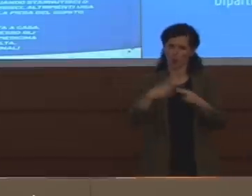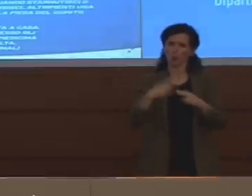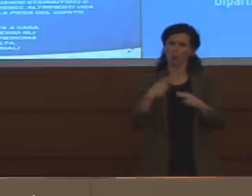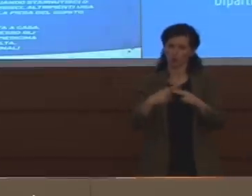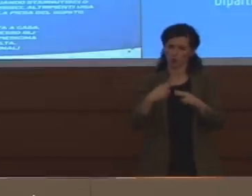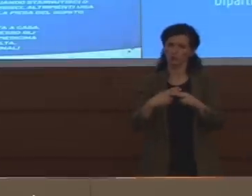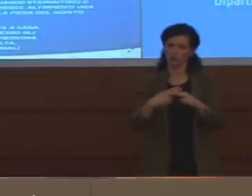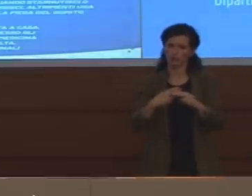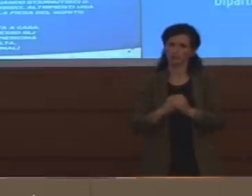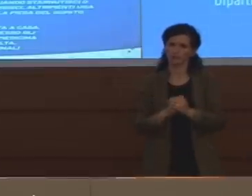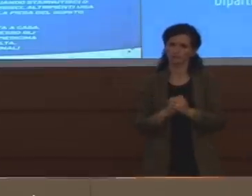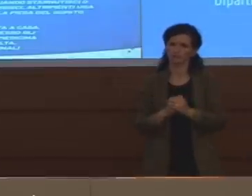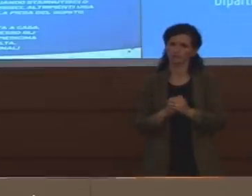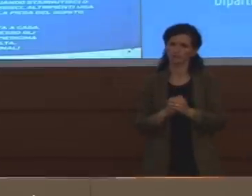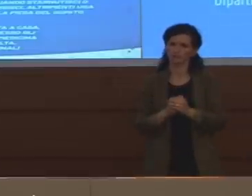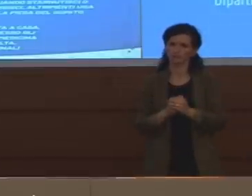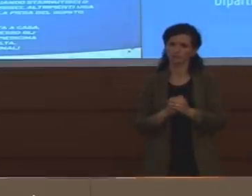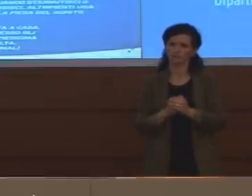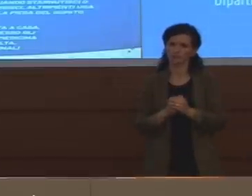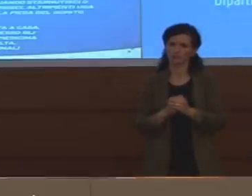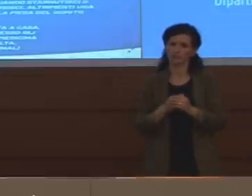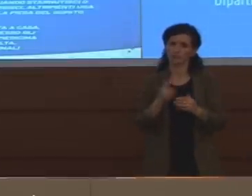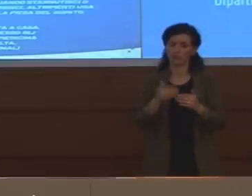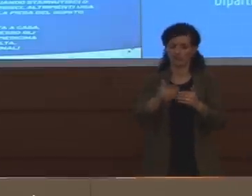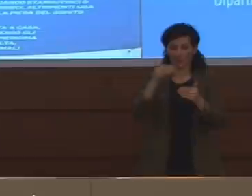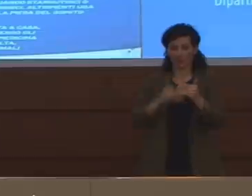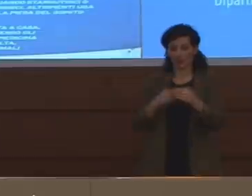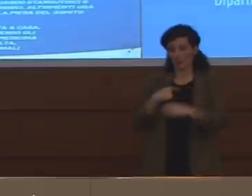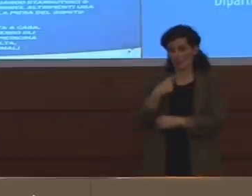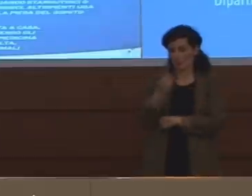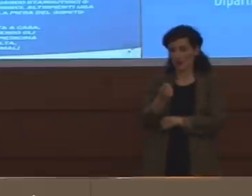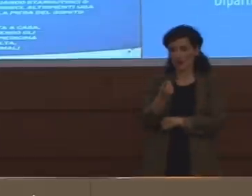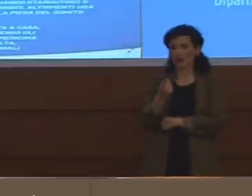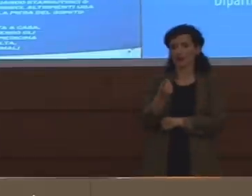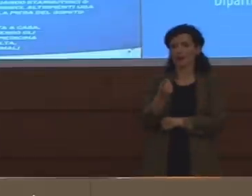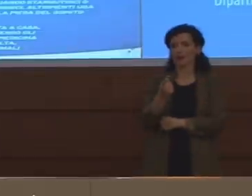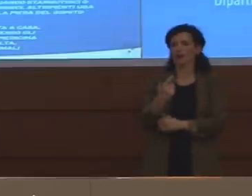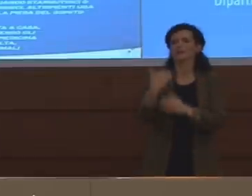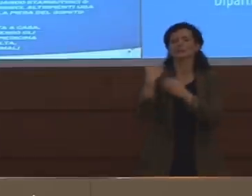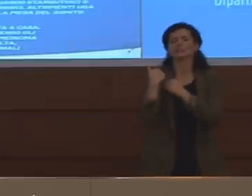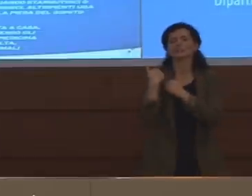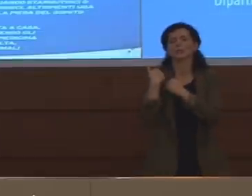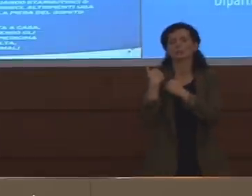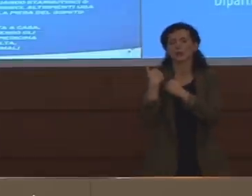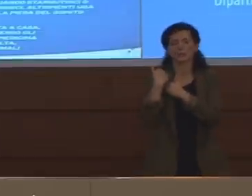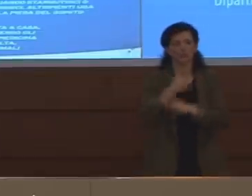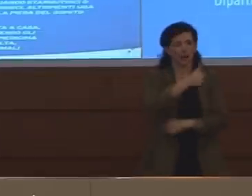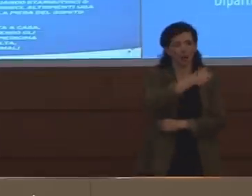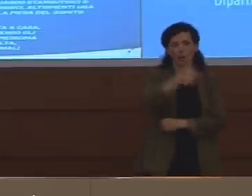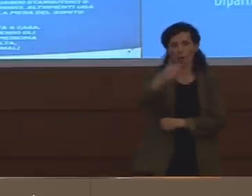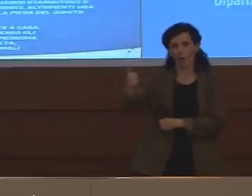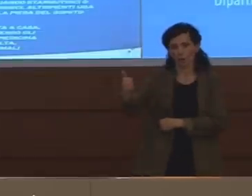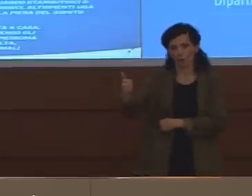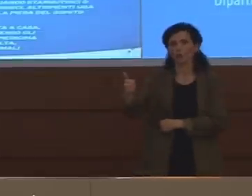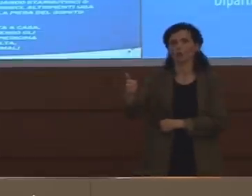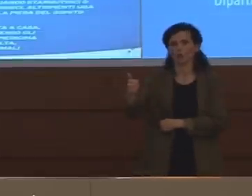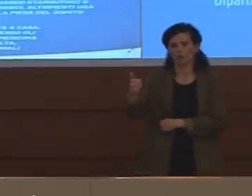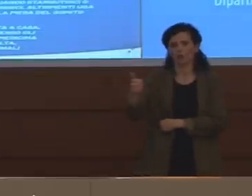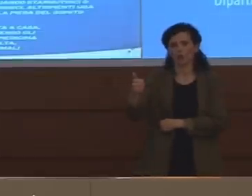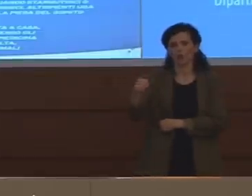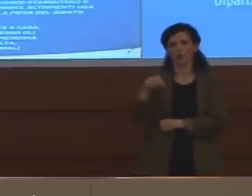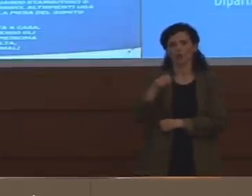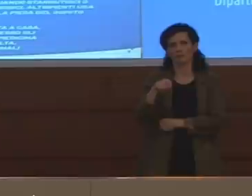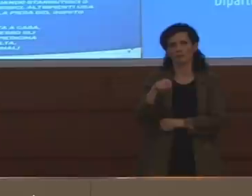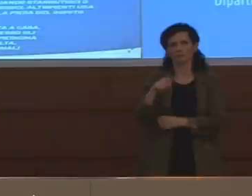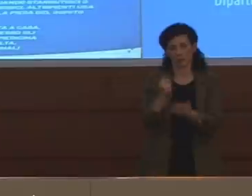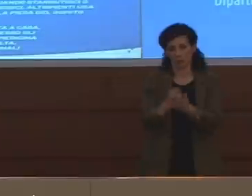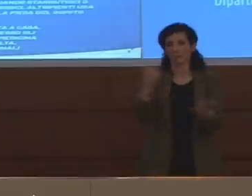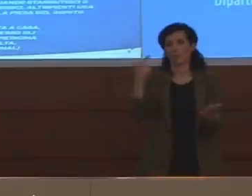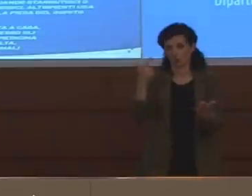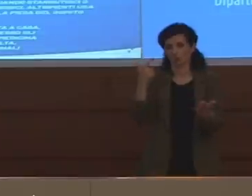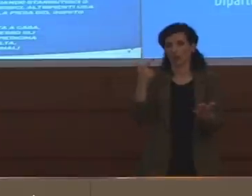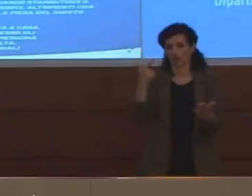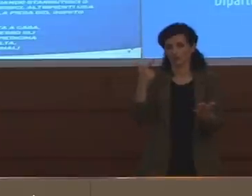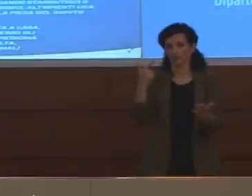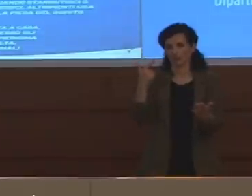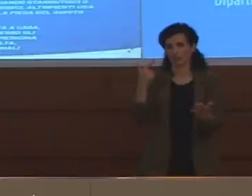dicevo responsabilità nei comportamenti individuali, largamente lo posso